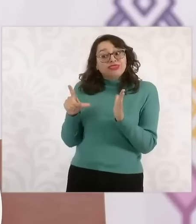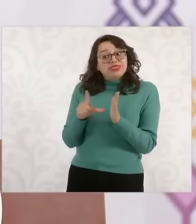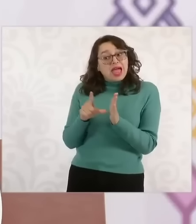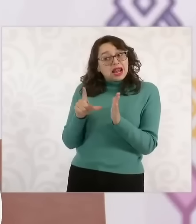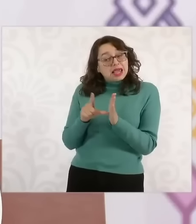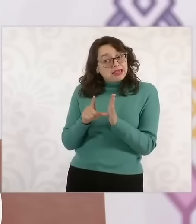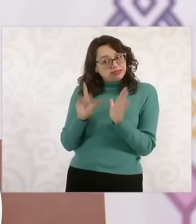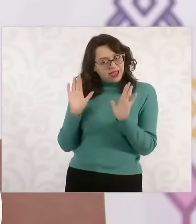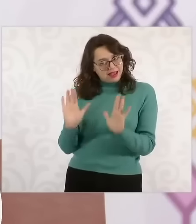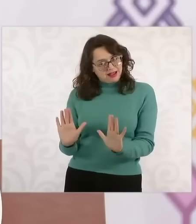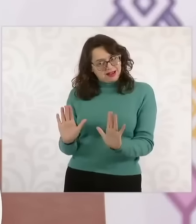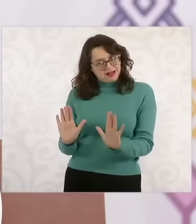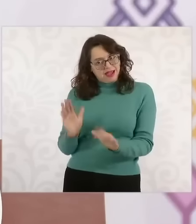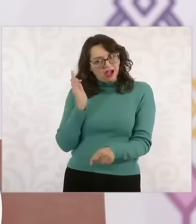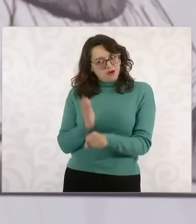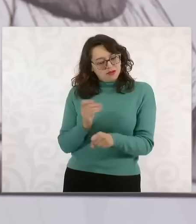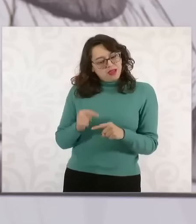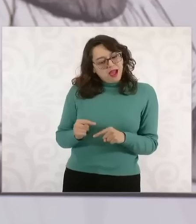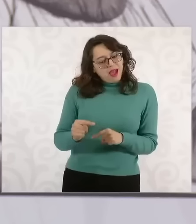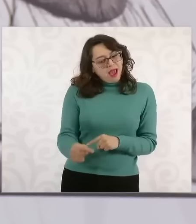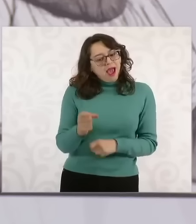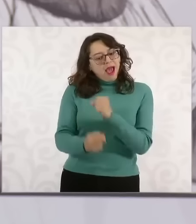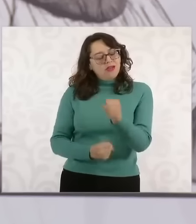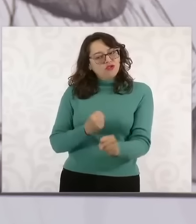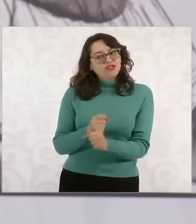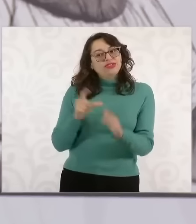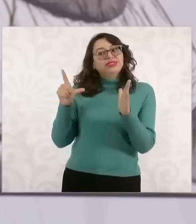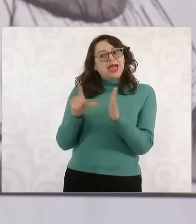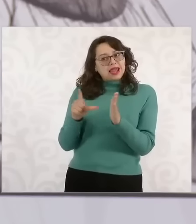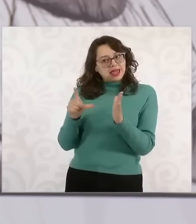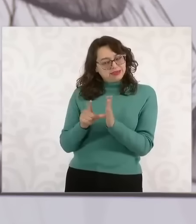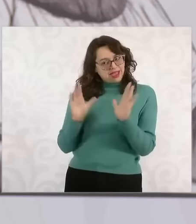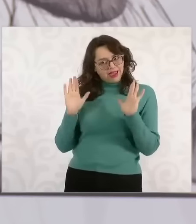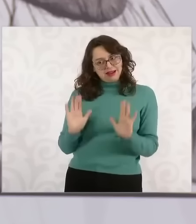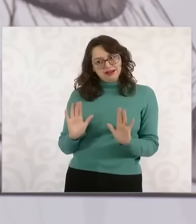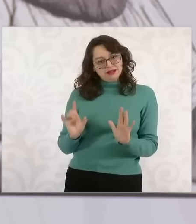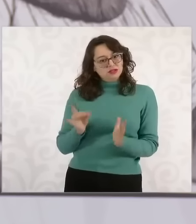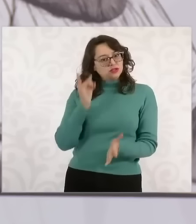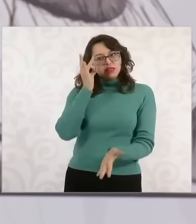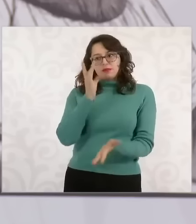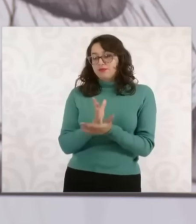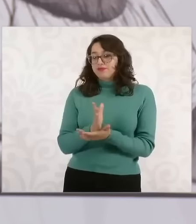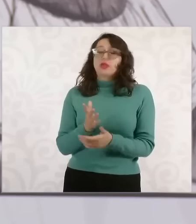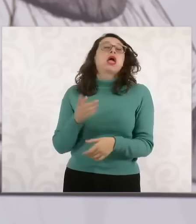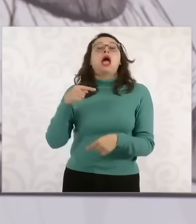a ir avanzando en el sistema universal. Este año sigue siendo la atención de acuerdo a tu derecho